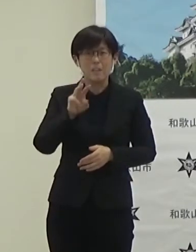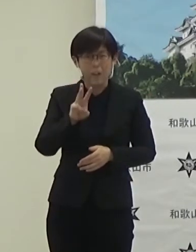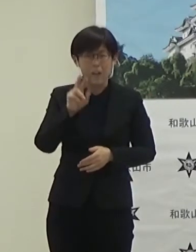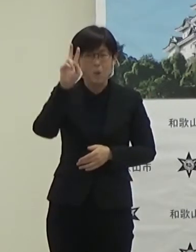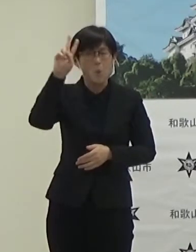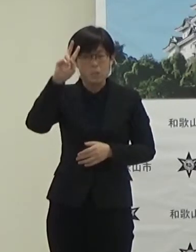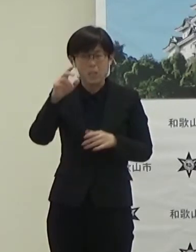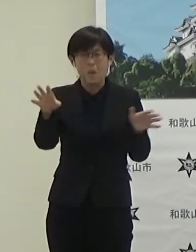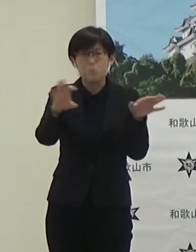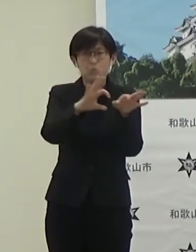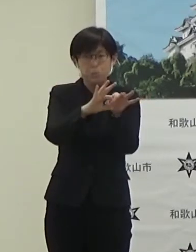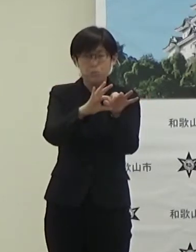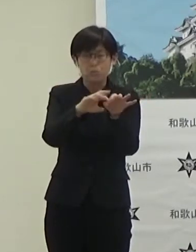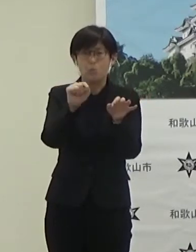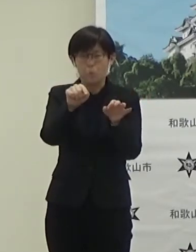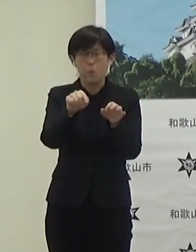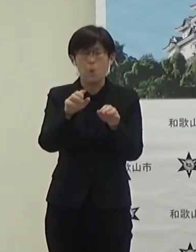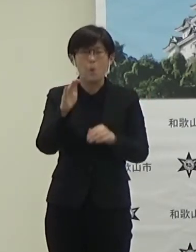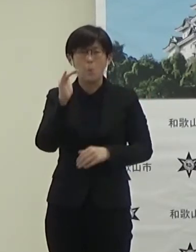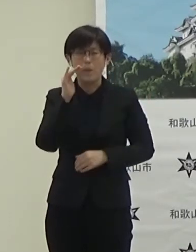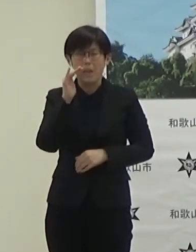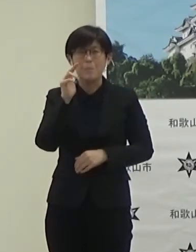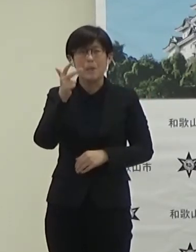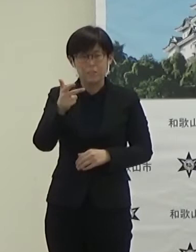これが和歌山市としては優先整備区間と考えてまして